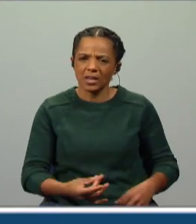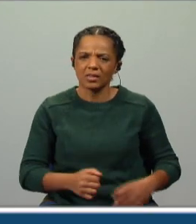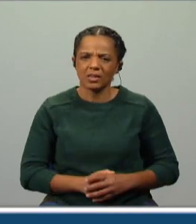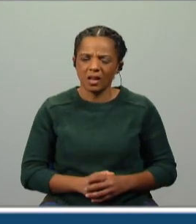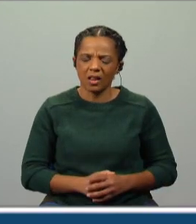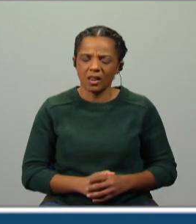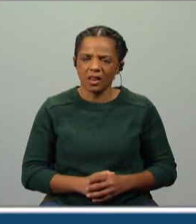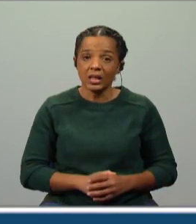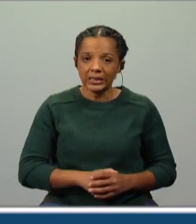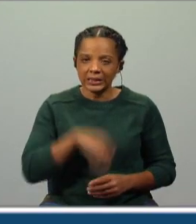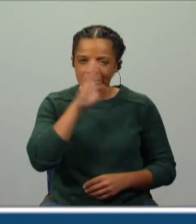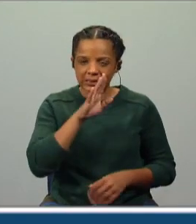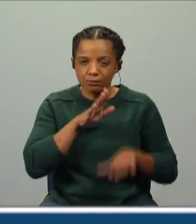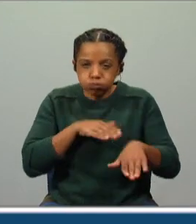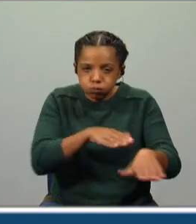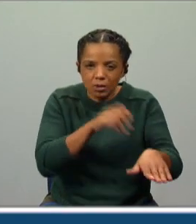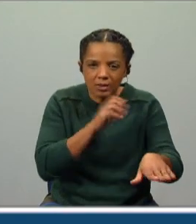e correr atrás dele para Mordiscar.